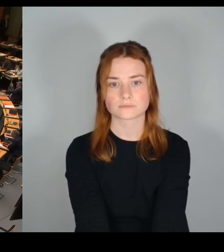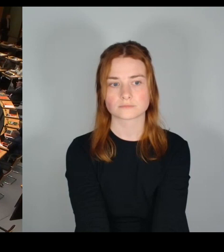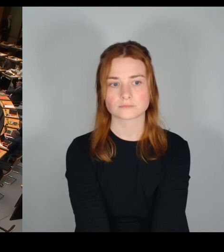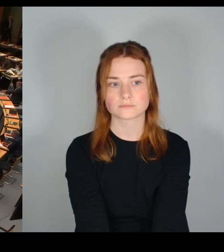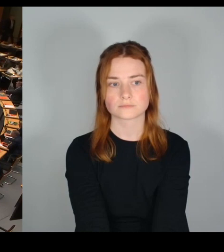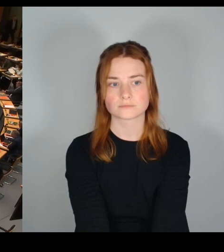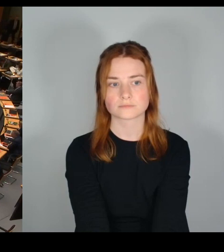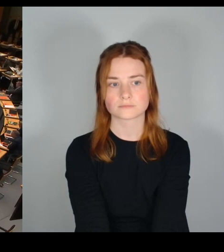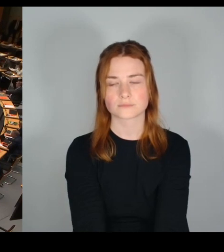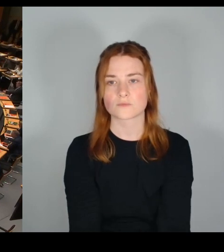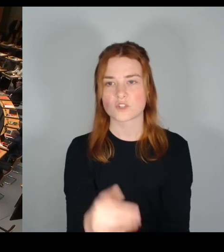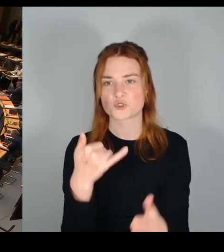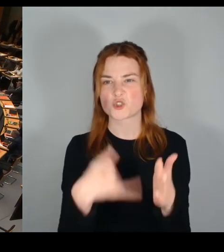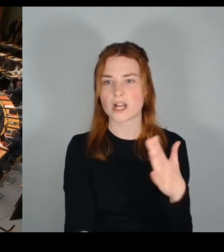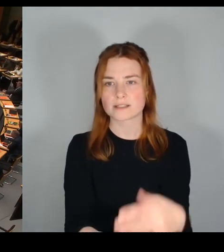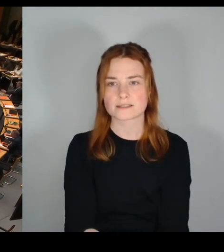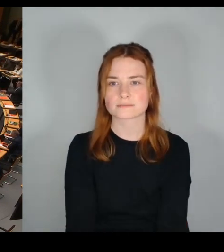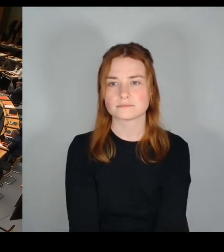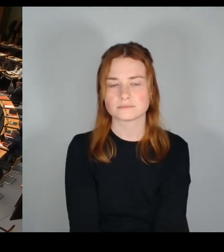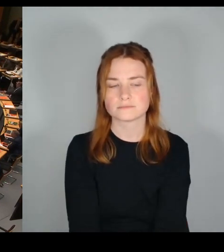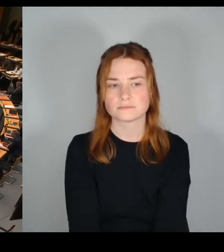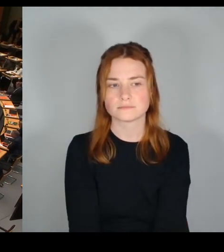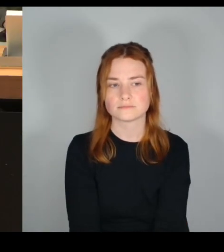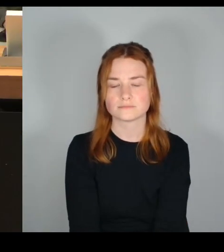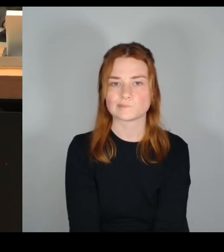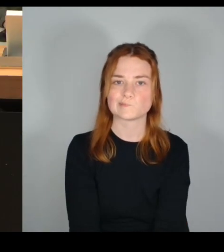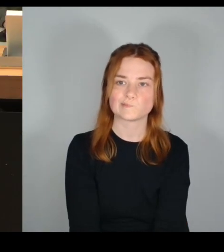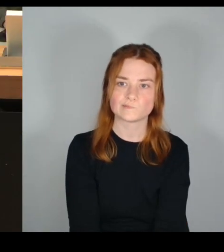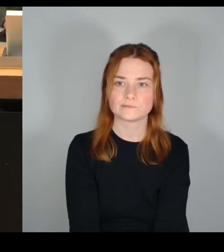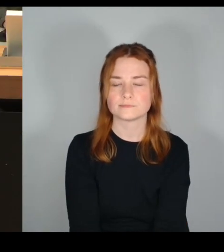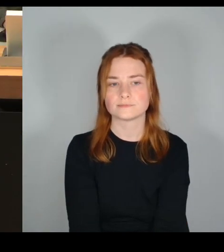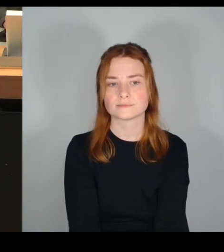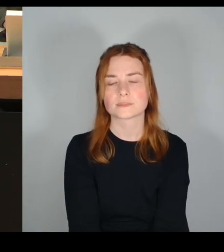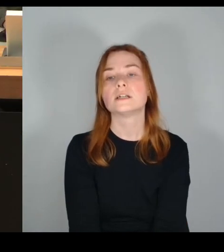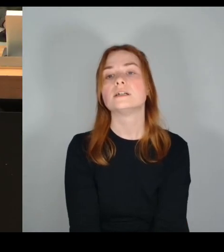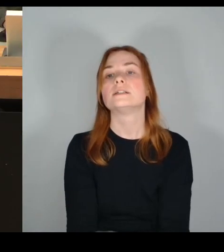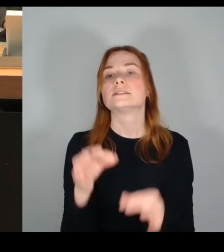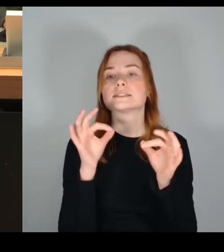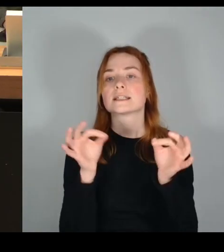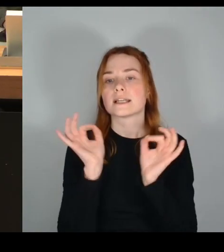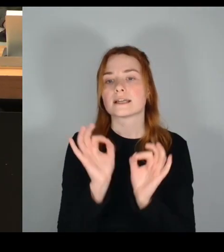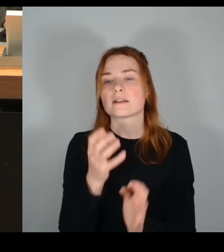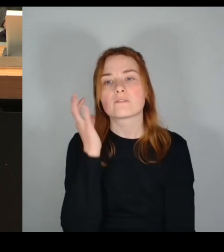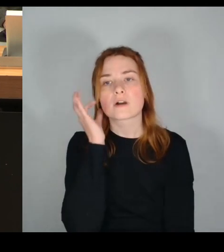Sehr geehrte Frau Präsidentin! Liebe Kolleginnen und Kollegen! Im April letzten Jahres wurde mit dem